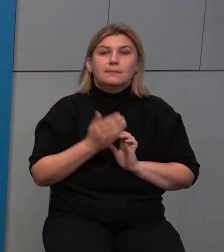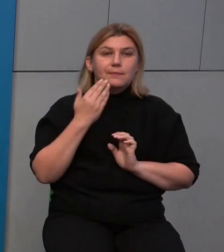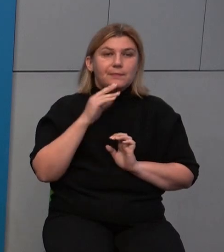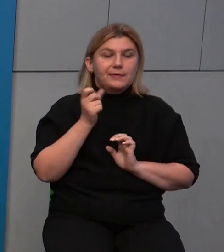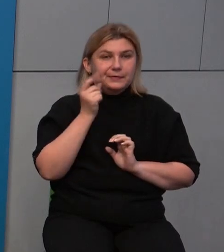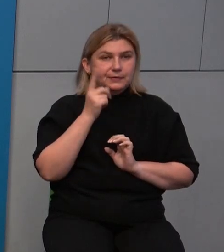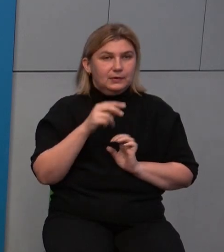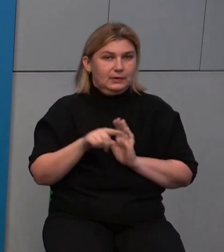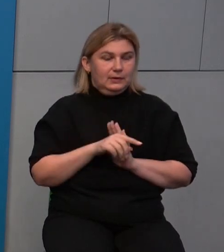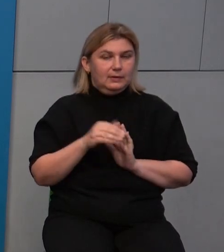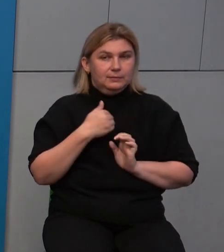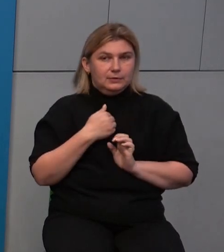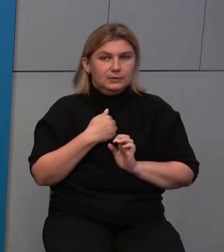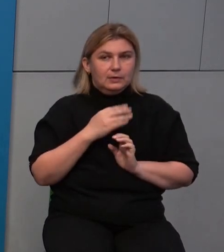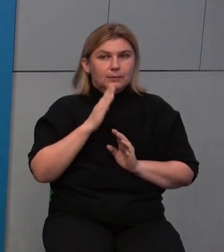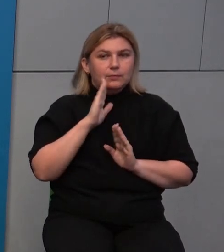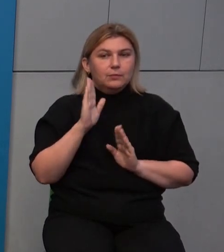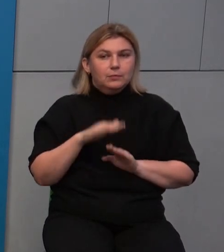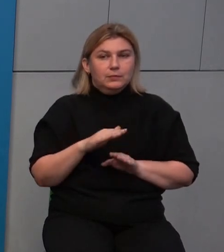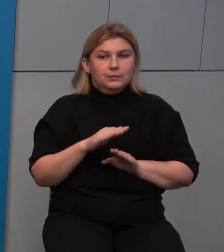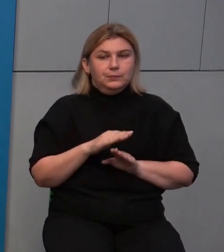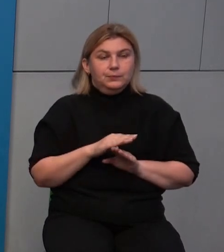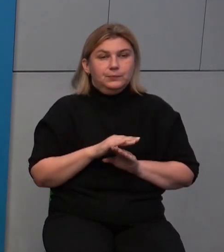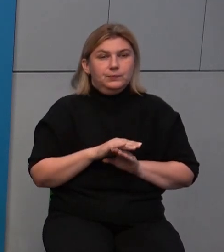dla mnie i takie pozwalające mi...